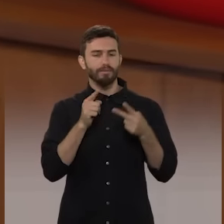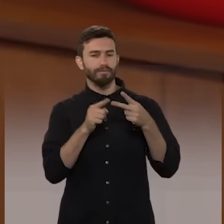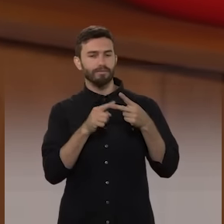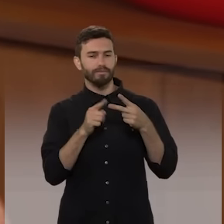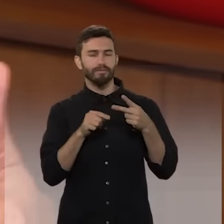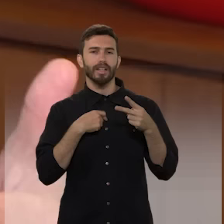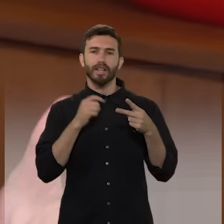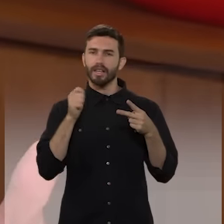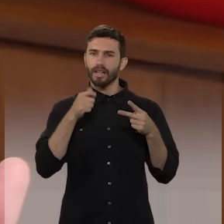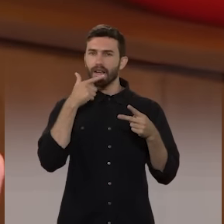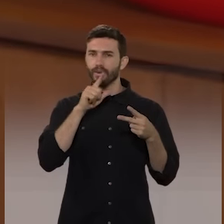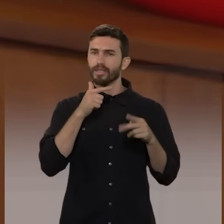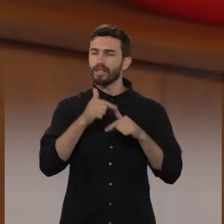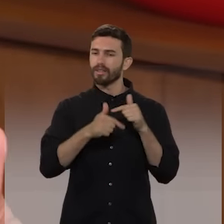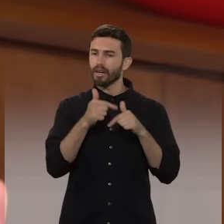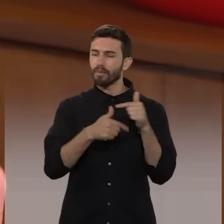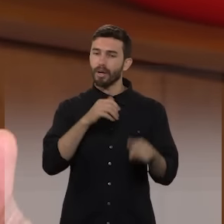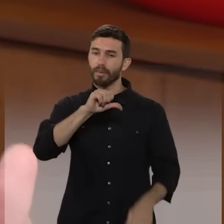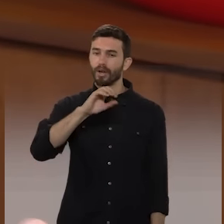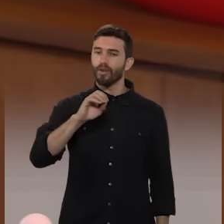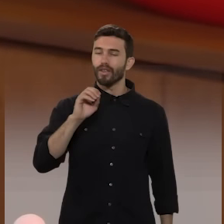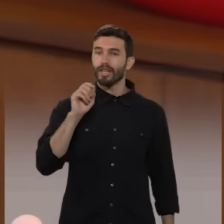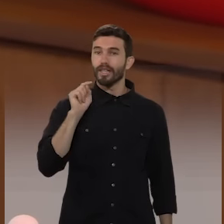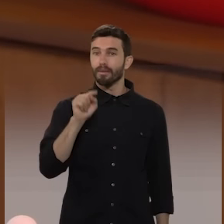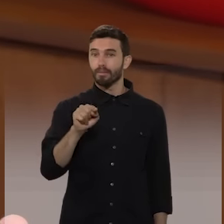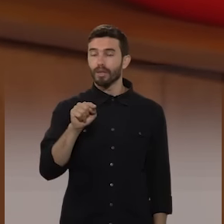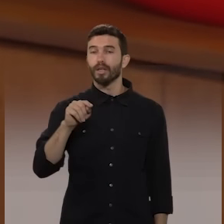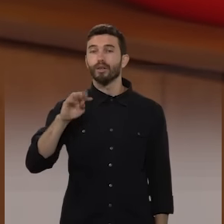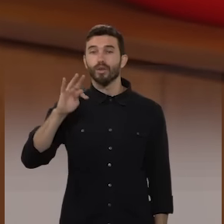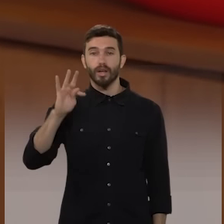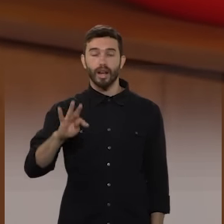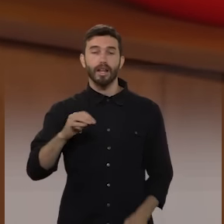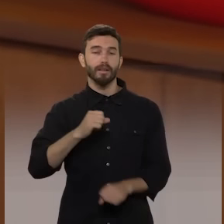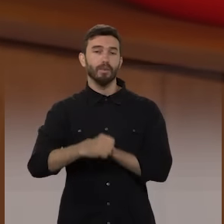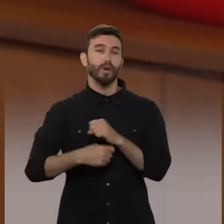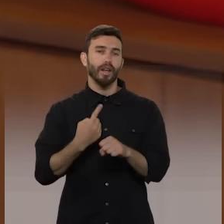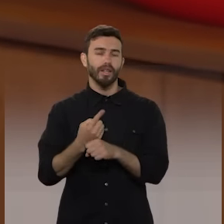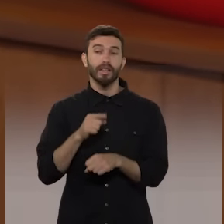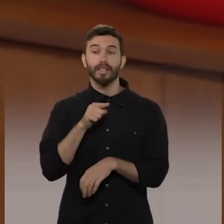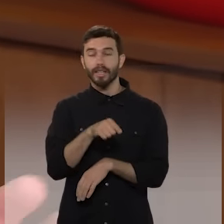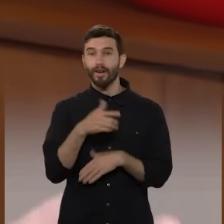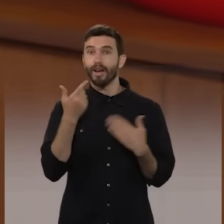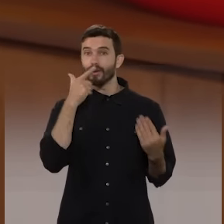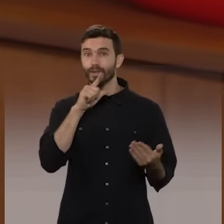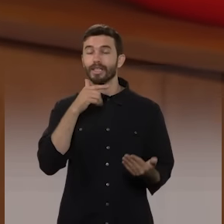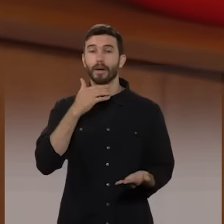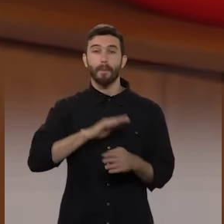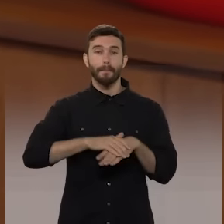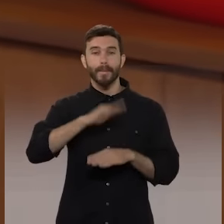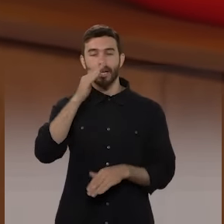que tem capacidade para 90 mil toneladas/ano. Então, nós ficamos com mais da metade da produção,